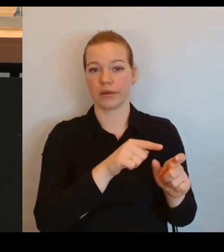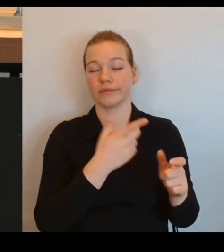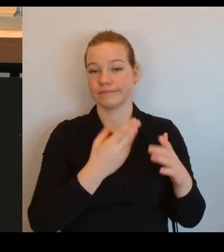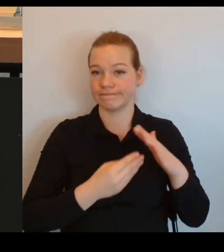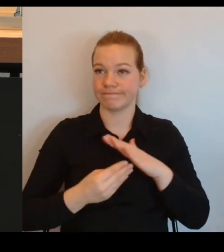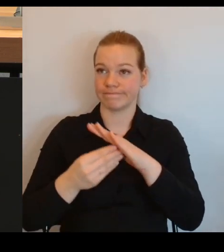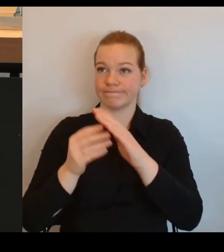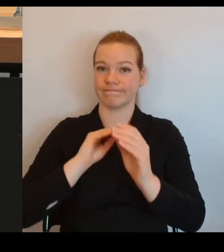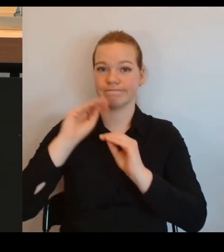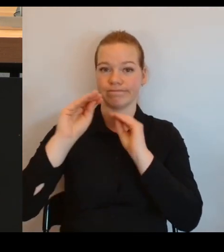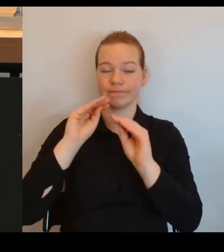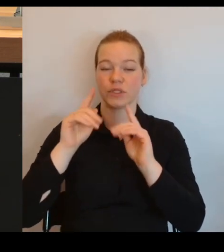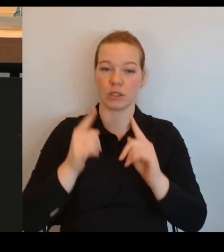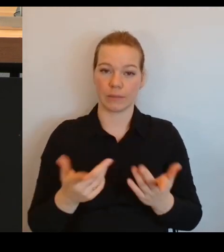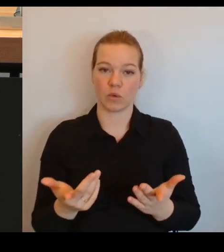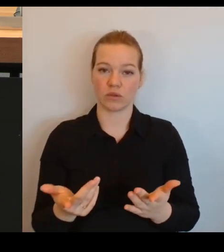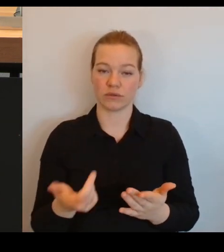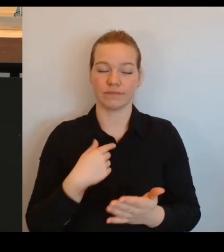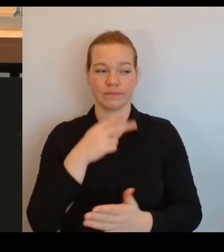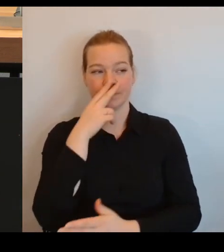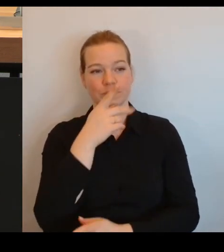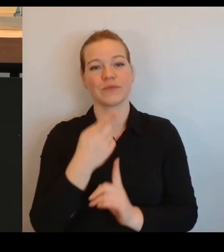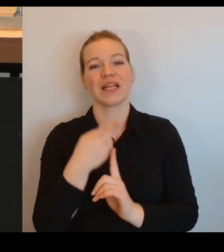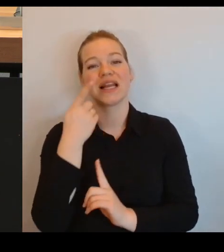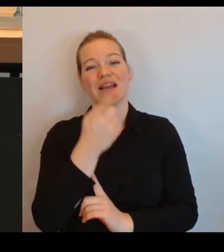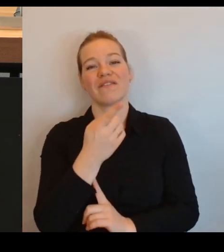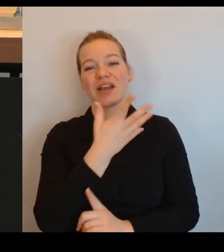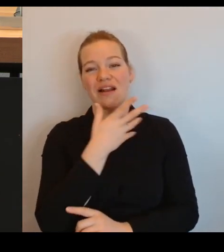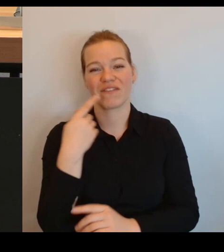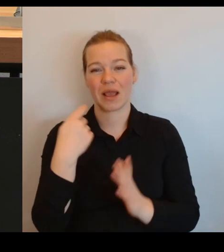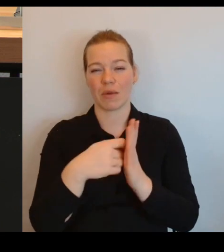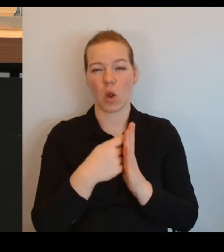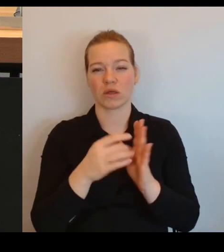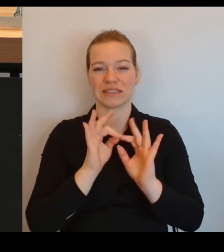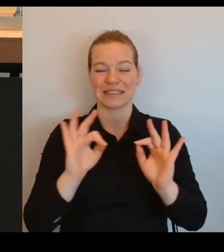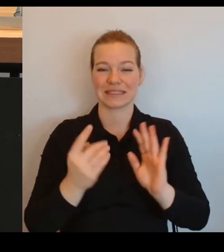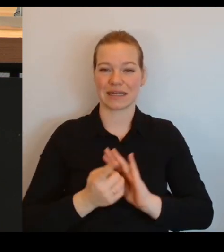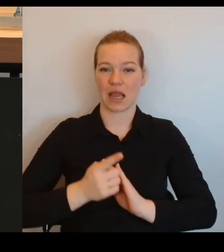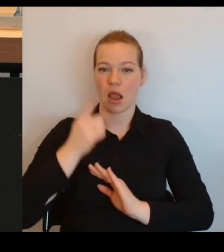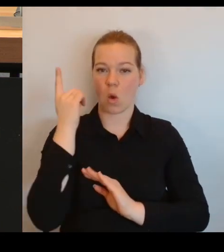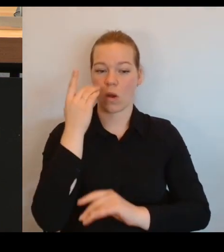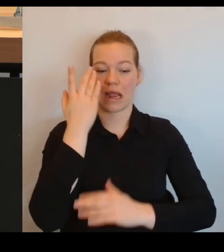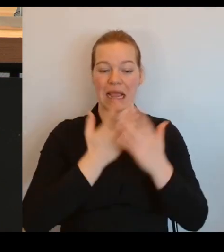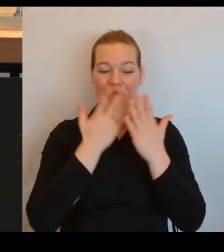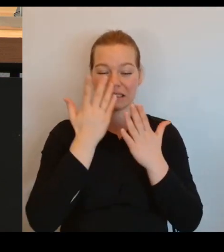nicht begleichen, sind verzweifelt. Wie wollen Sie mit solchen Konstruktionen denn sicherstellen dass sich dieser